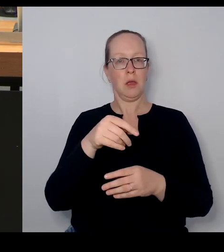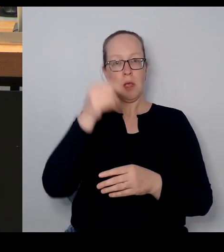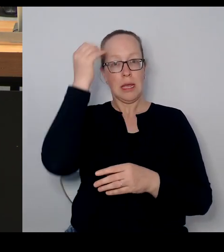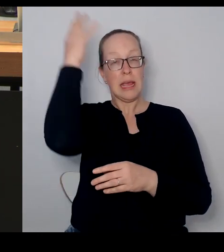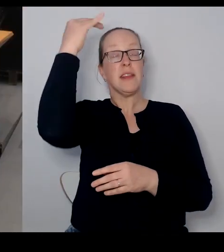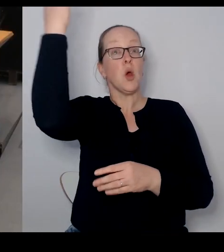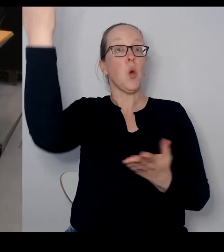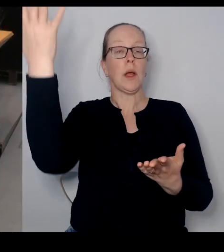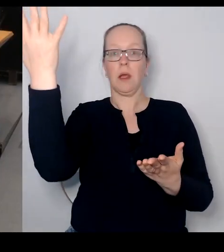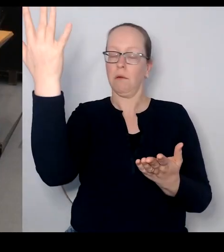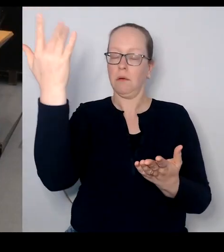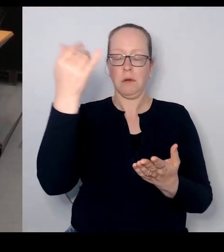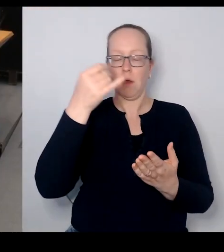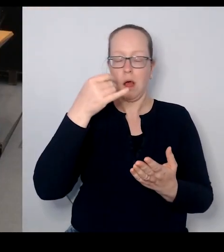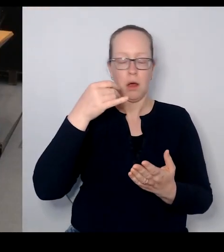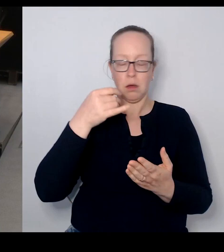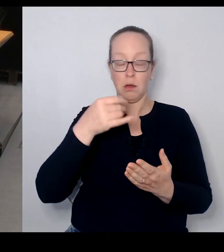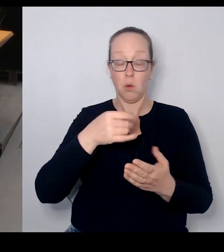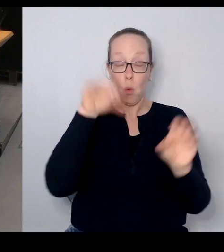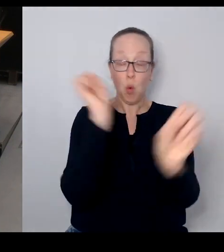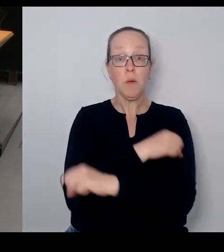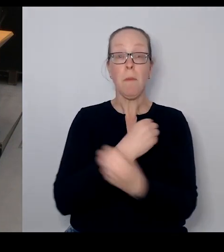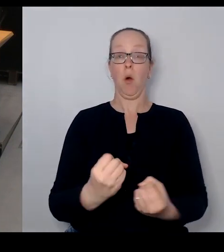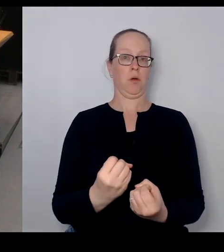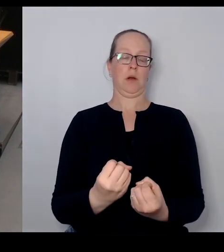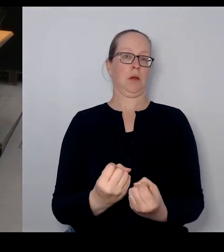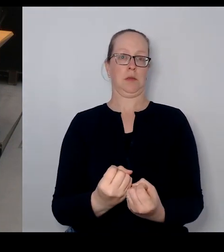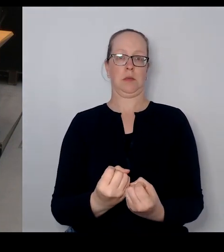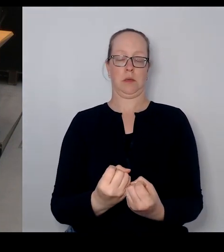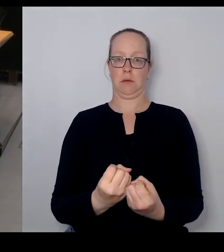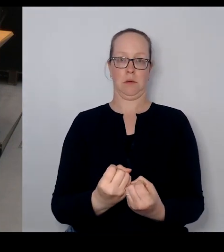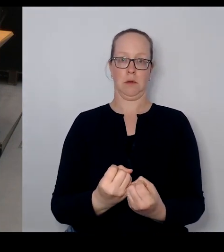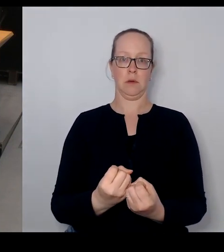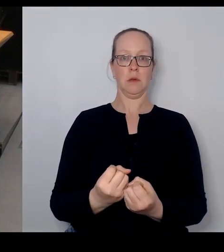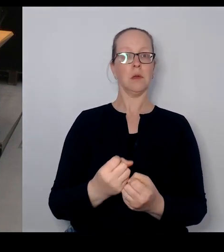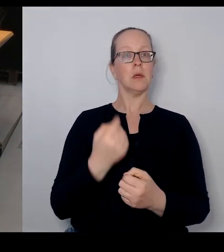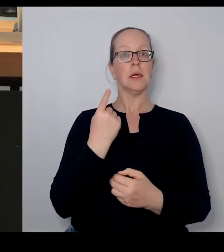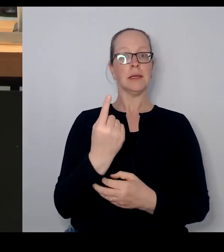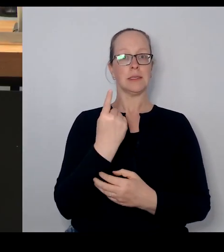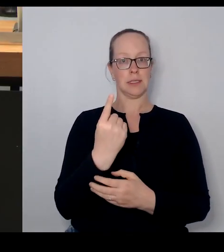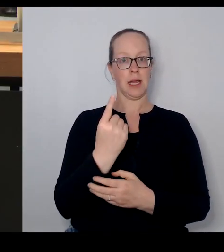Sie sind alles andere als Patrioten. Sie sind Verräter. Sie würden uns alle an Putin verkaufen